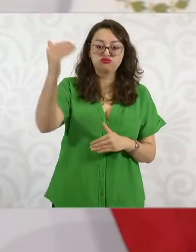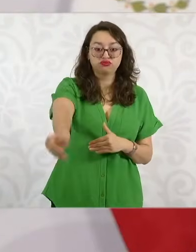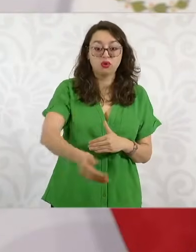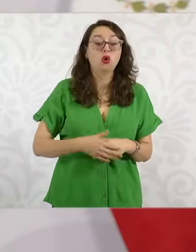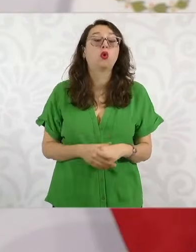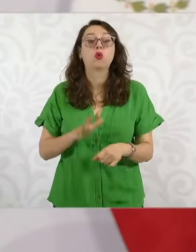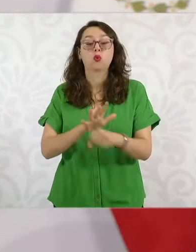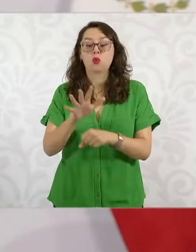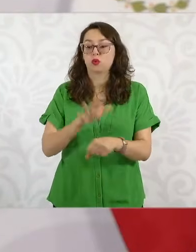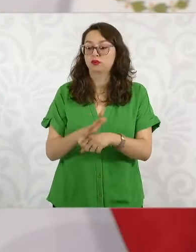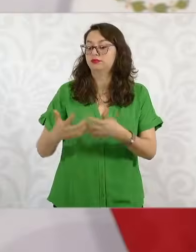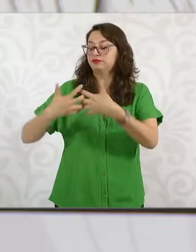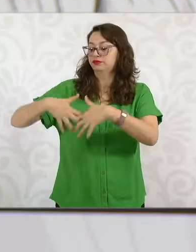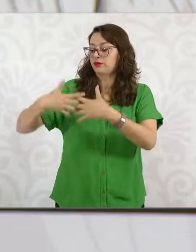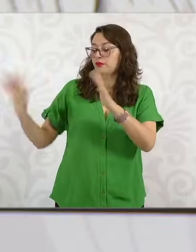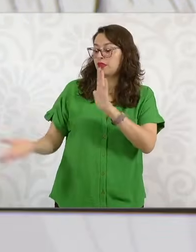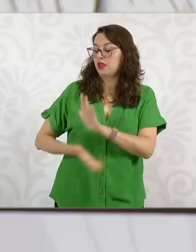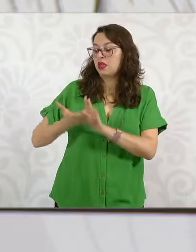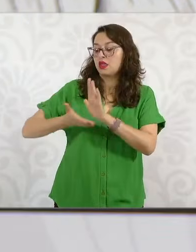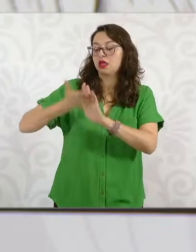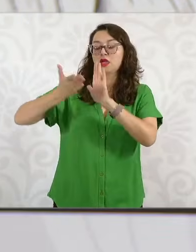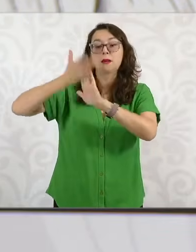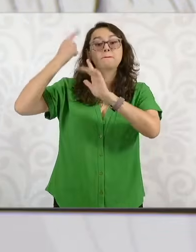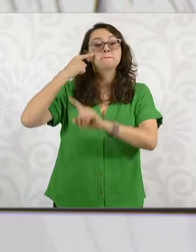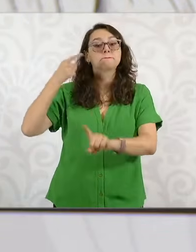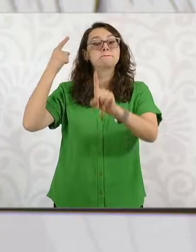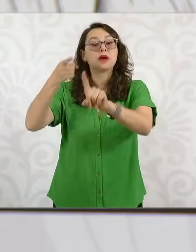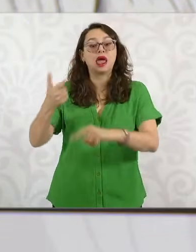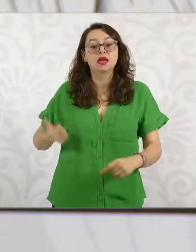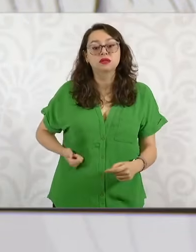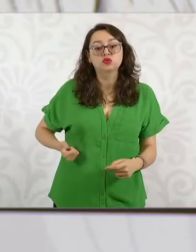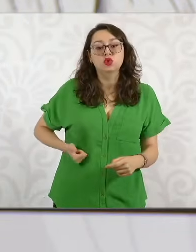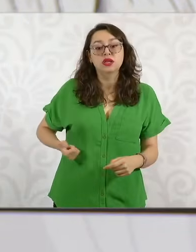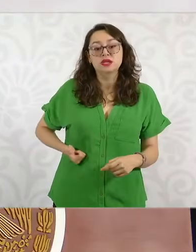de insulinas con transferencia de tecnología a México con la calidad de los productos de Sanofi,